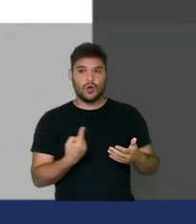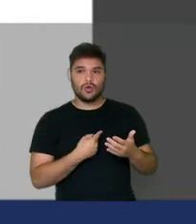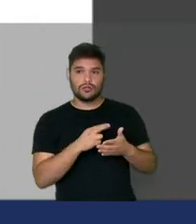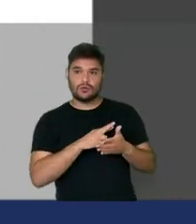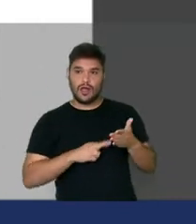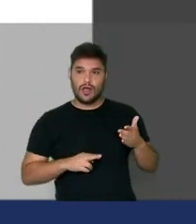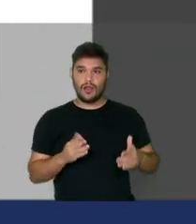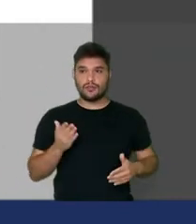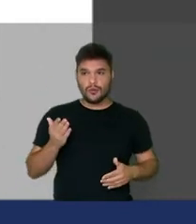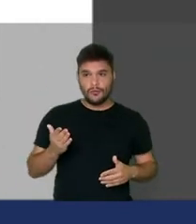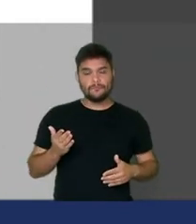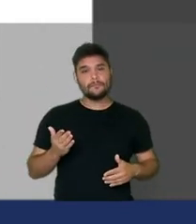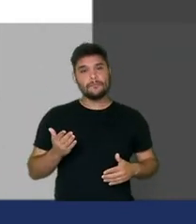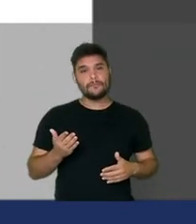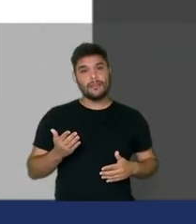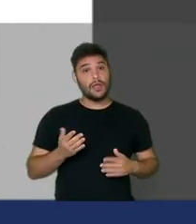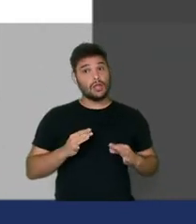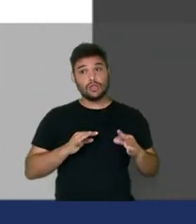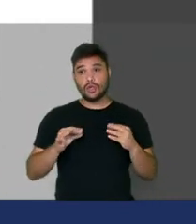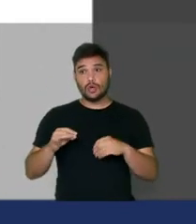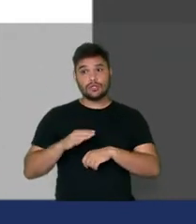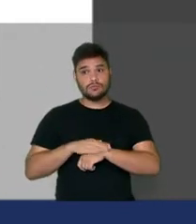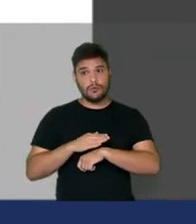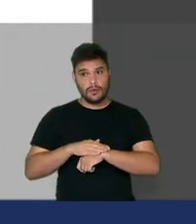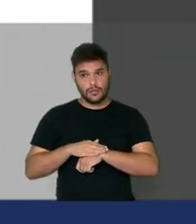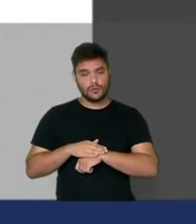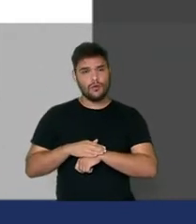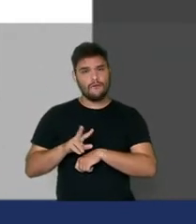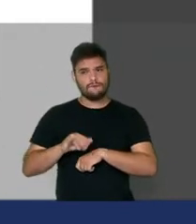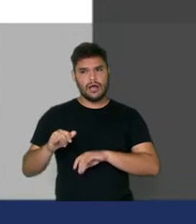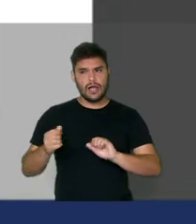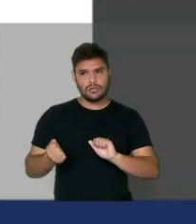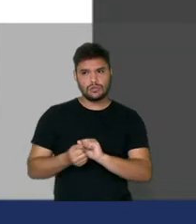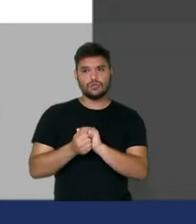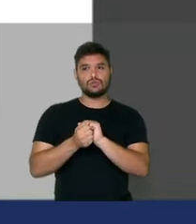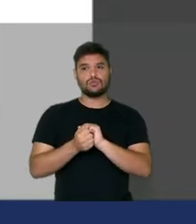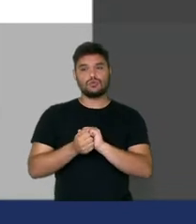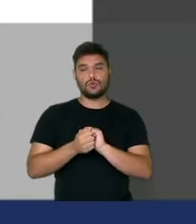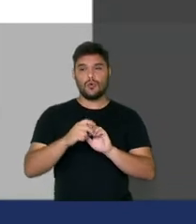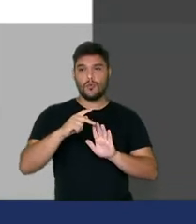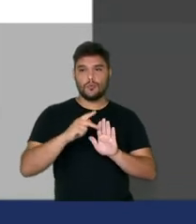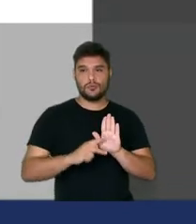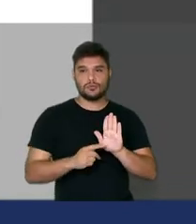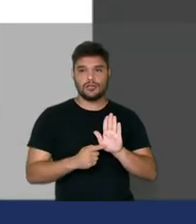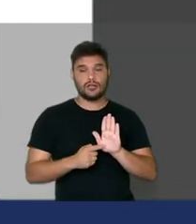BRASILEIRA. PARABÉNS A TODOS OS ORGANIZADORES, AUTORES, AO NOSSO RELATOR E A TODOS QUE NESSE MOMENTO SE SOMAM A ESSE